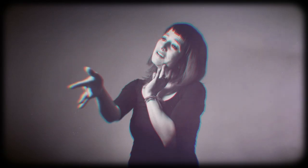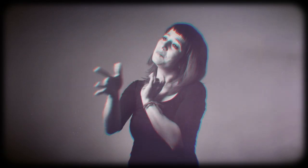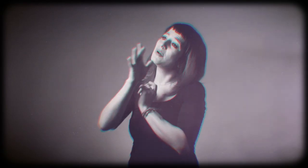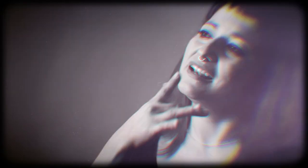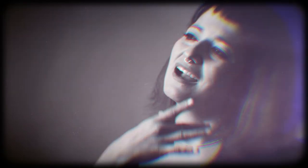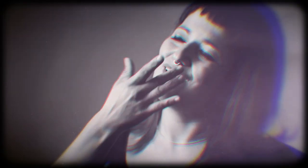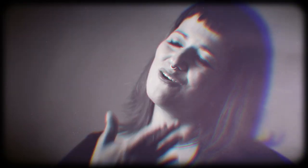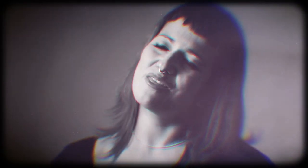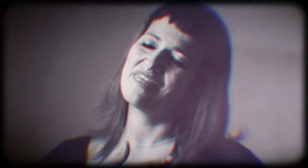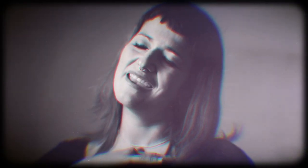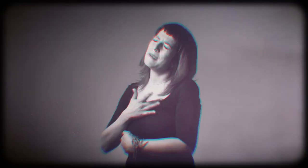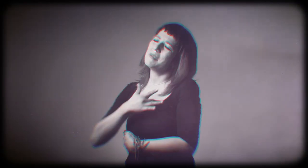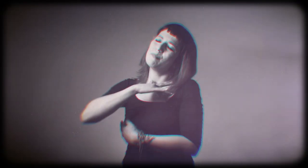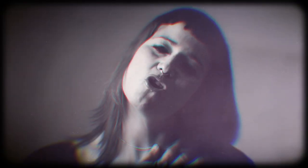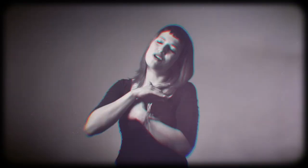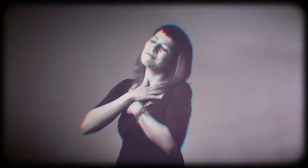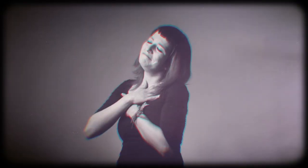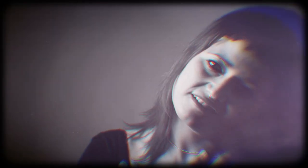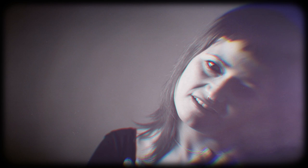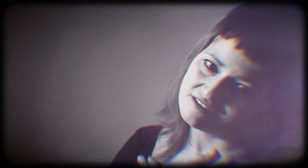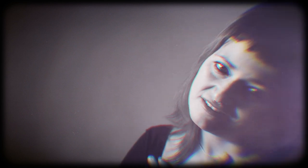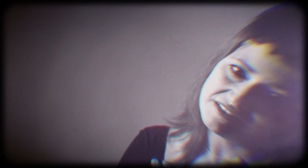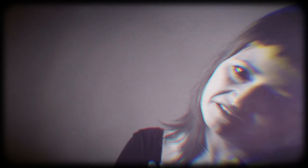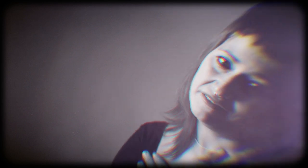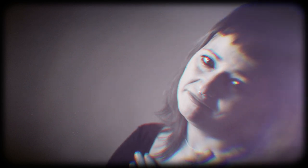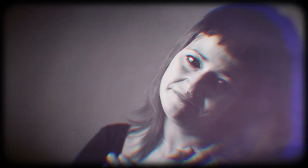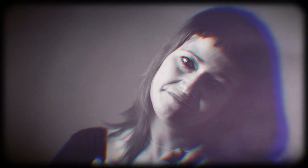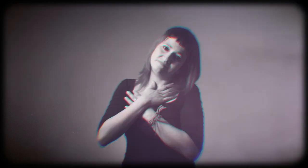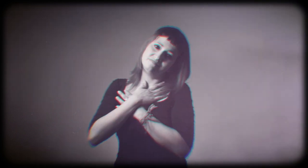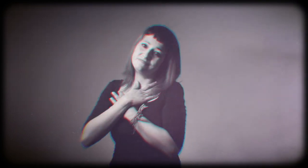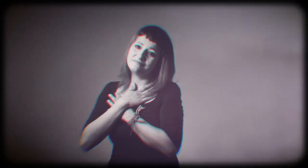con el calor de mi amor